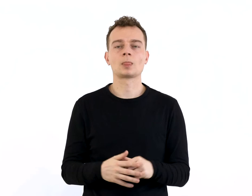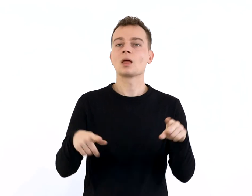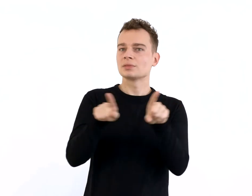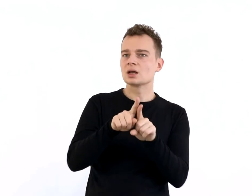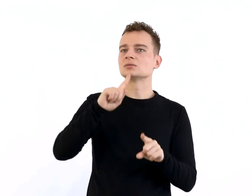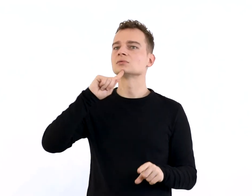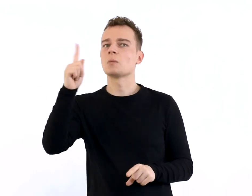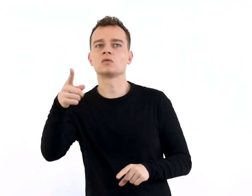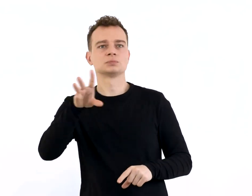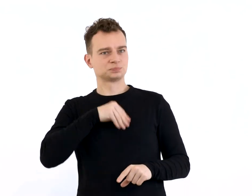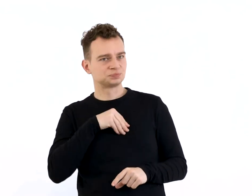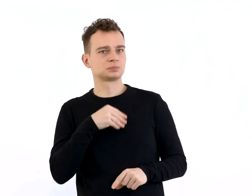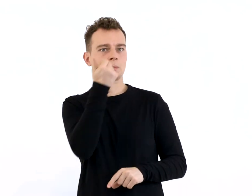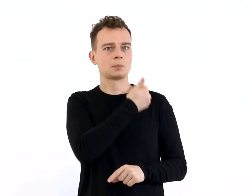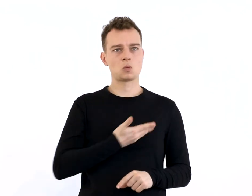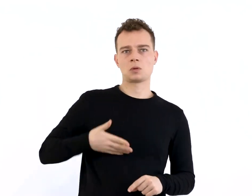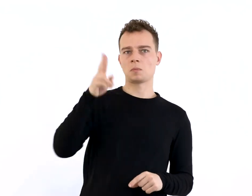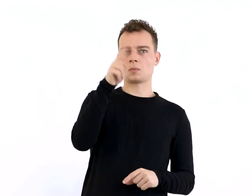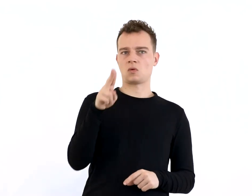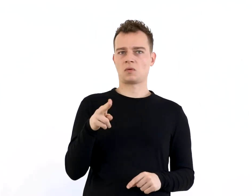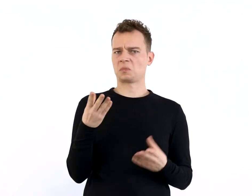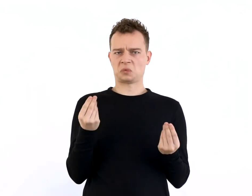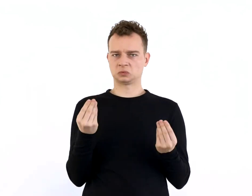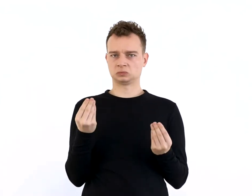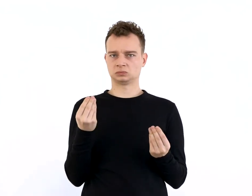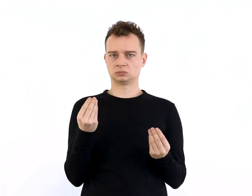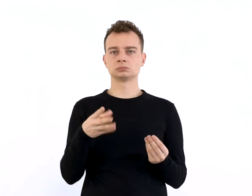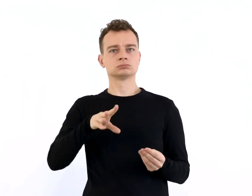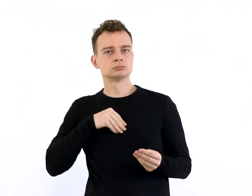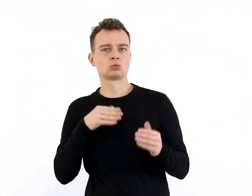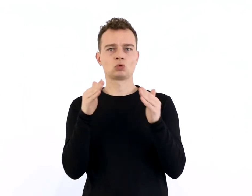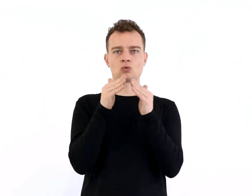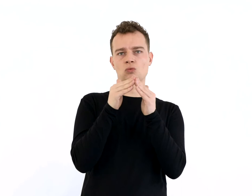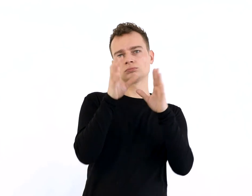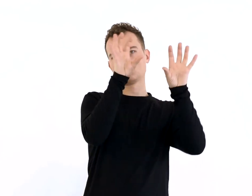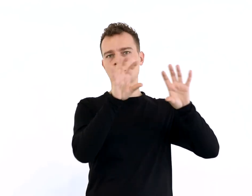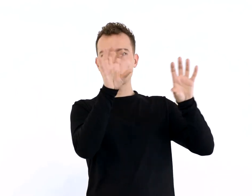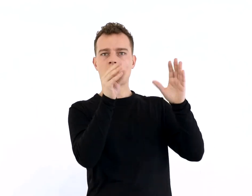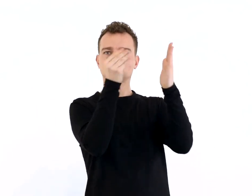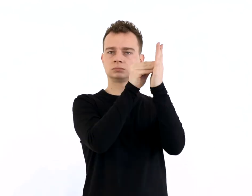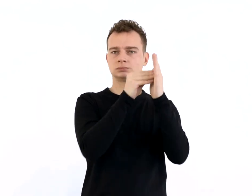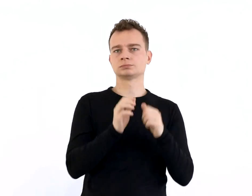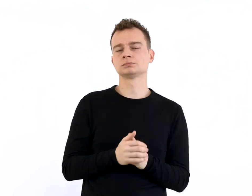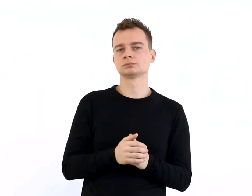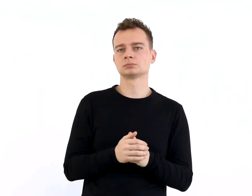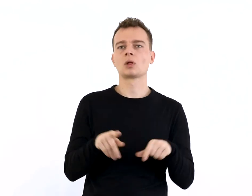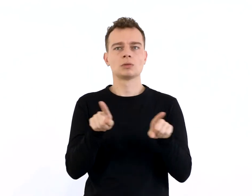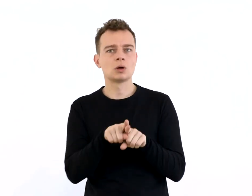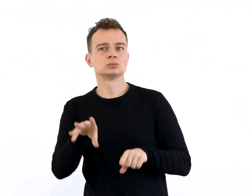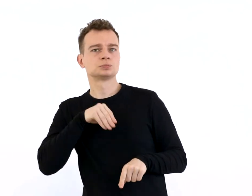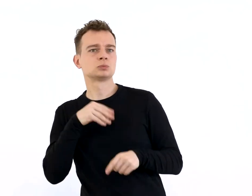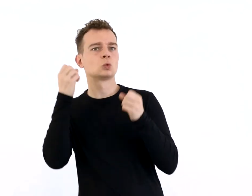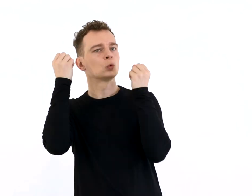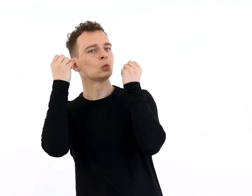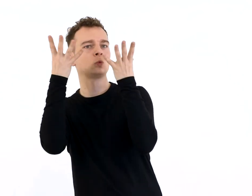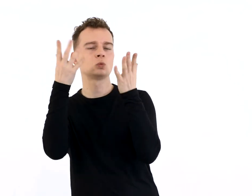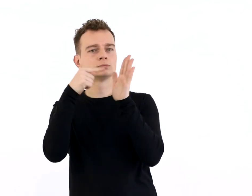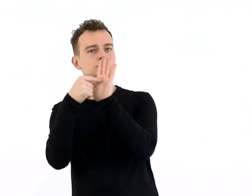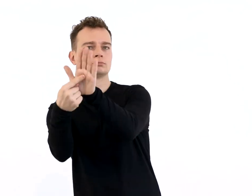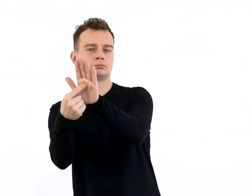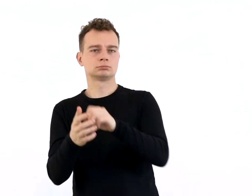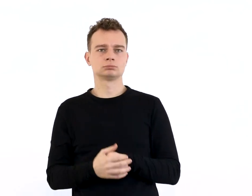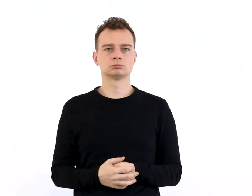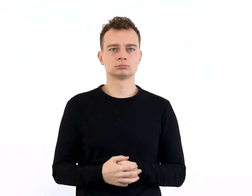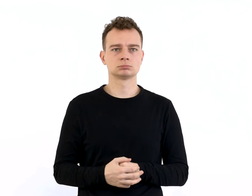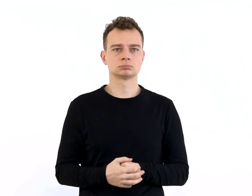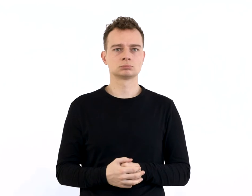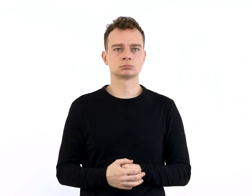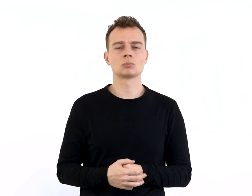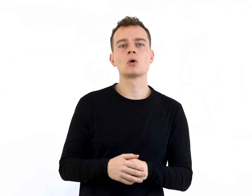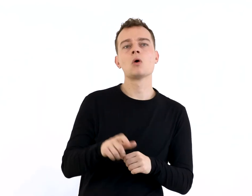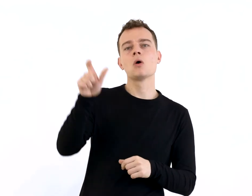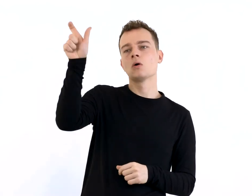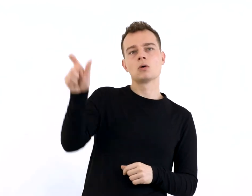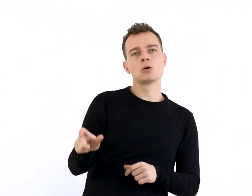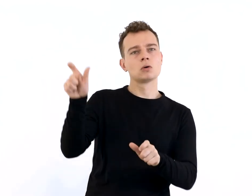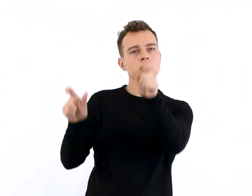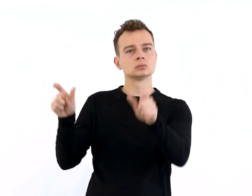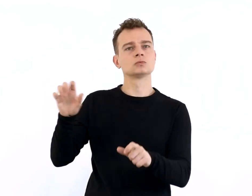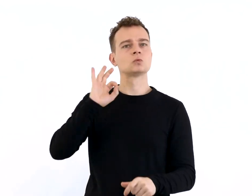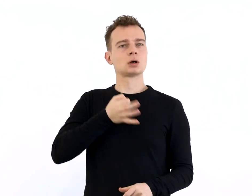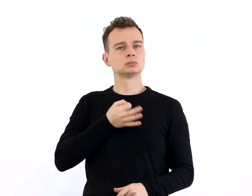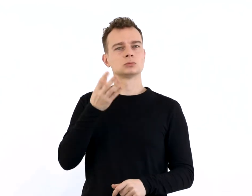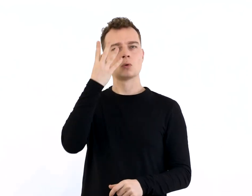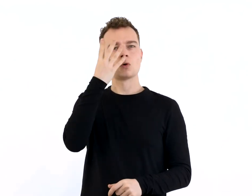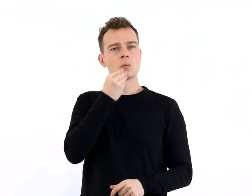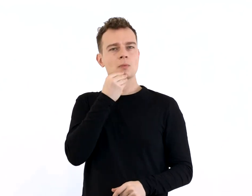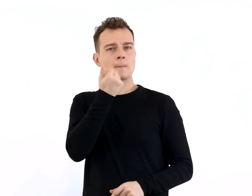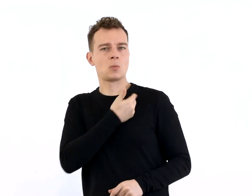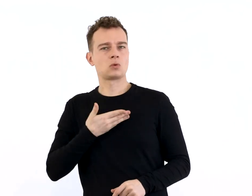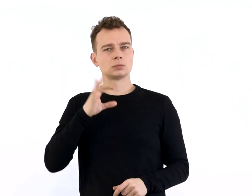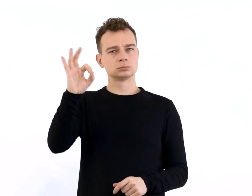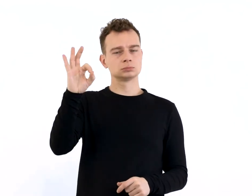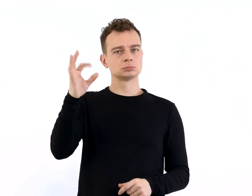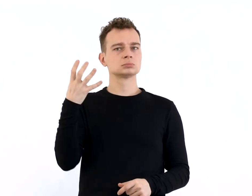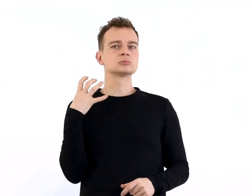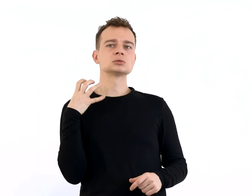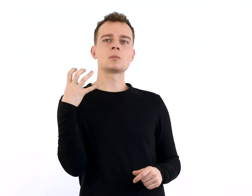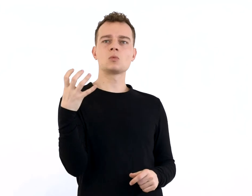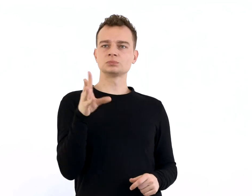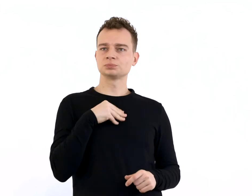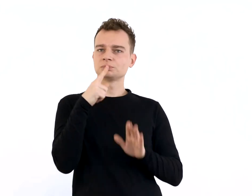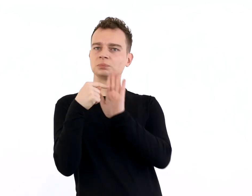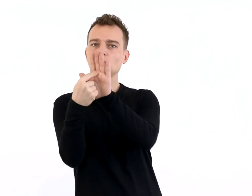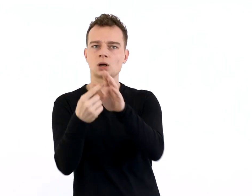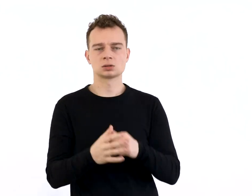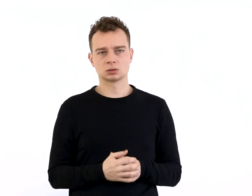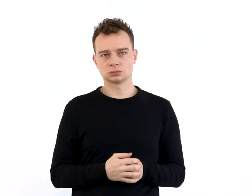Mogły również być malowane na zamówienie, aby zdobić dom i świadczyć o kulturze i zamożności ich właściciela.